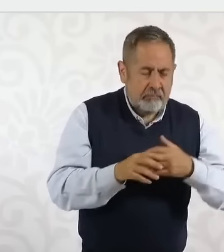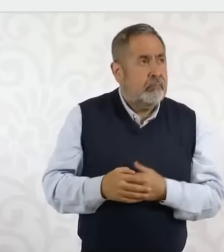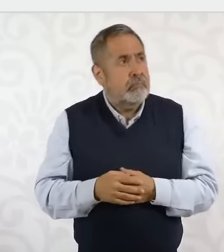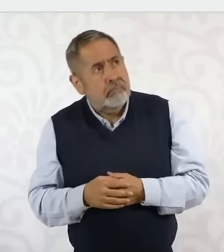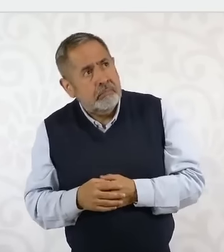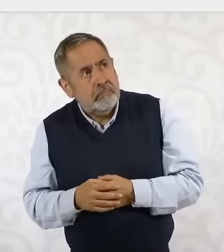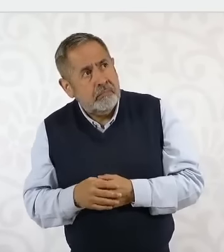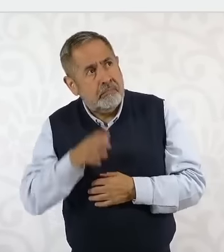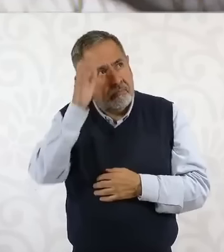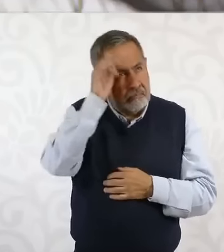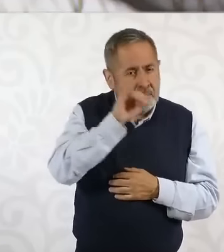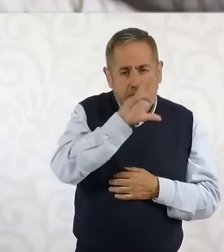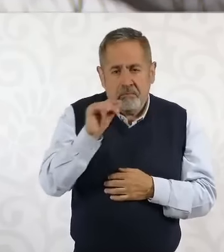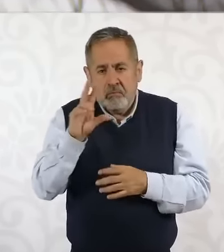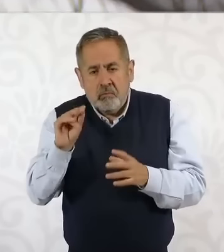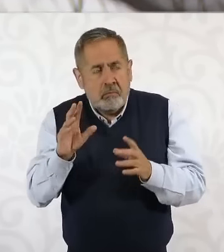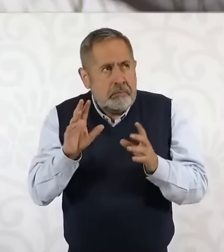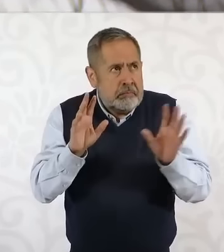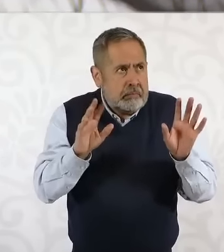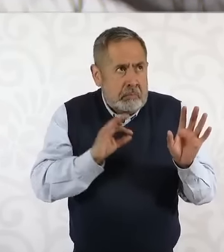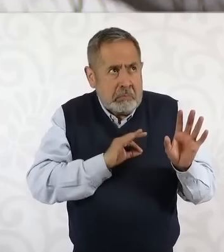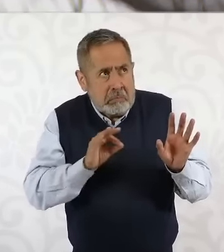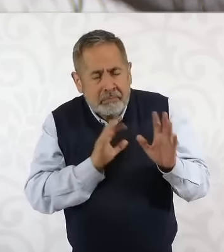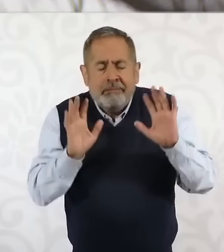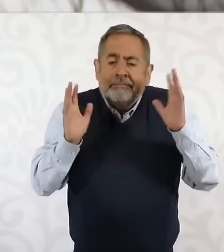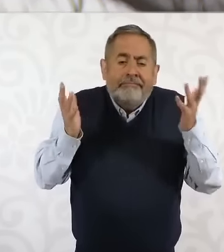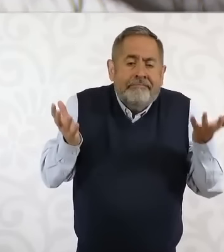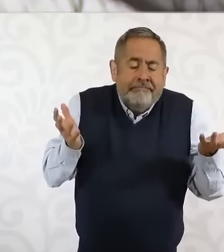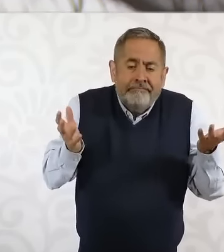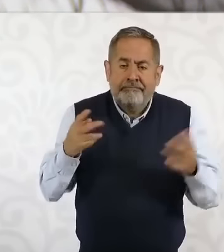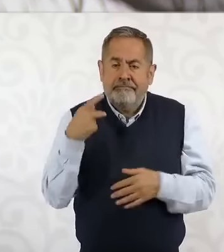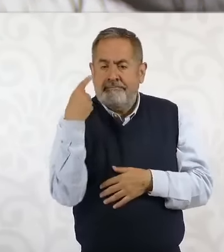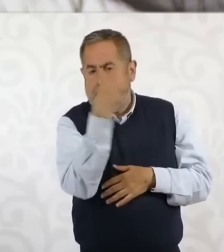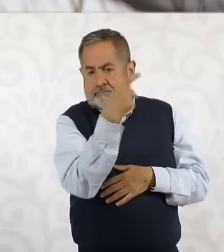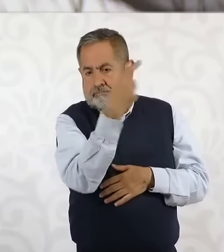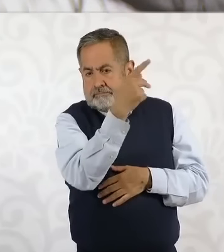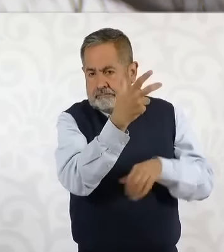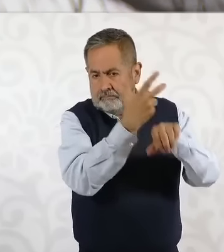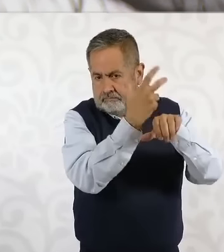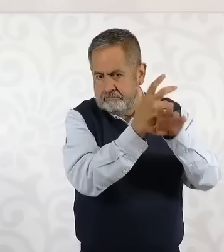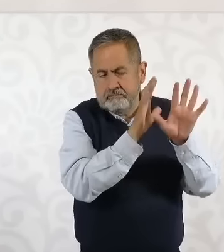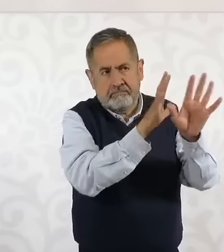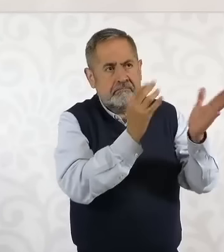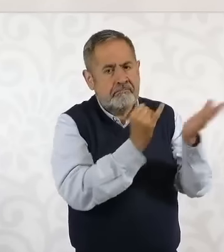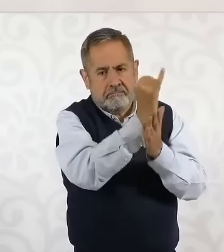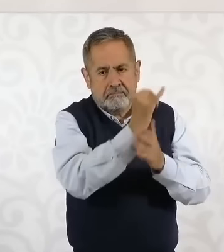con ello o no, o si es factible que eso ocurra, es una visión con la que estamos eh negociando